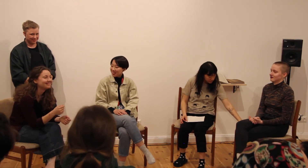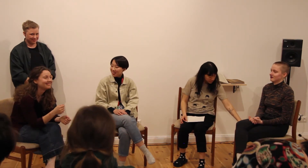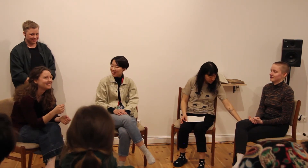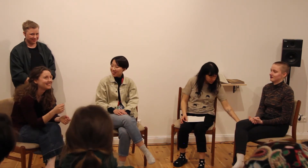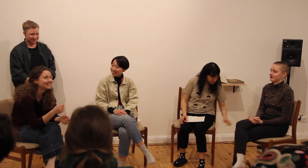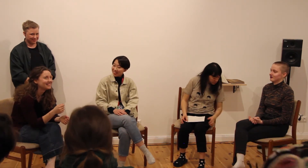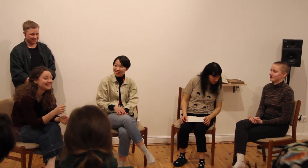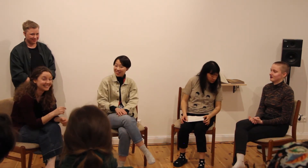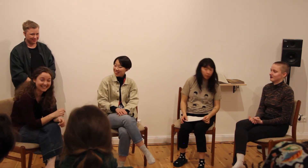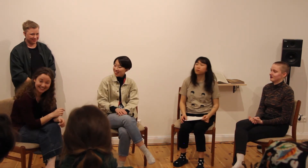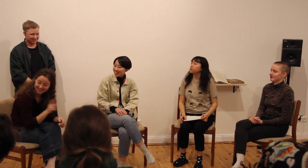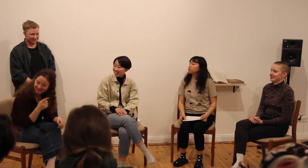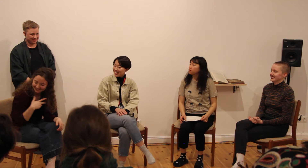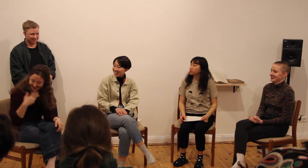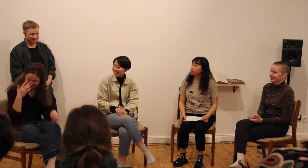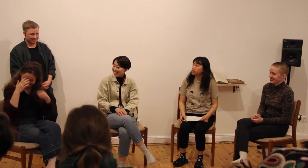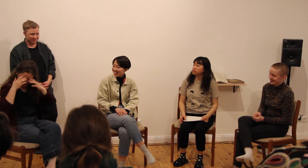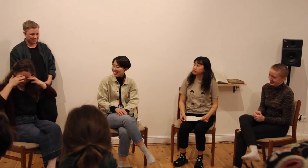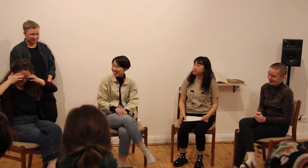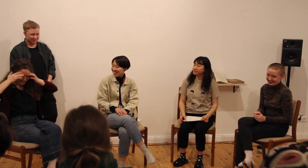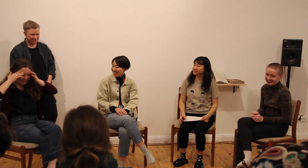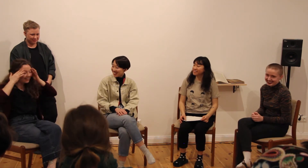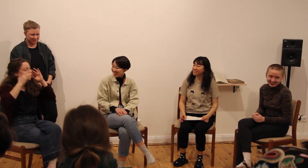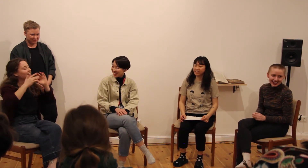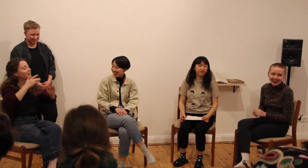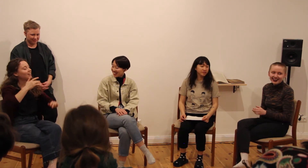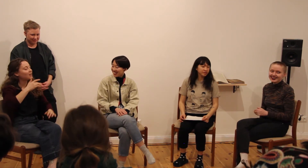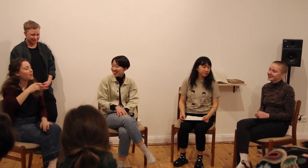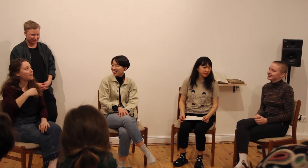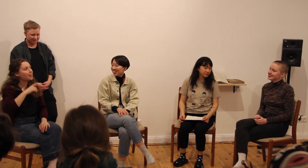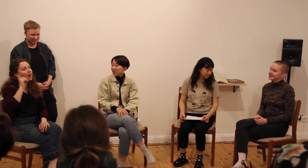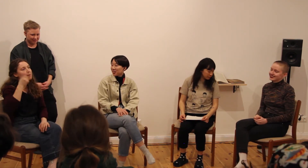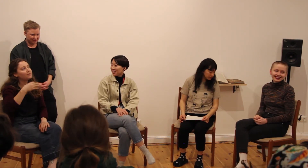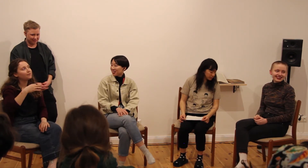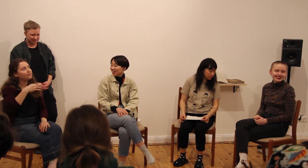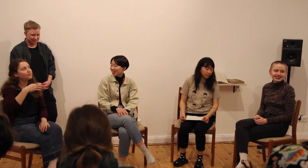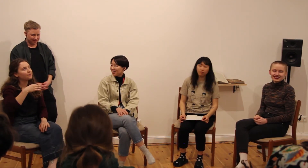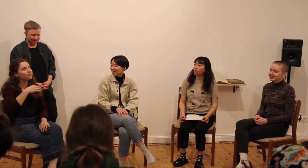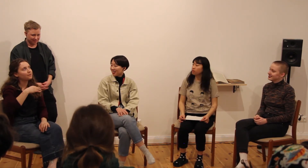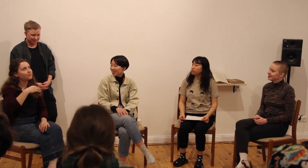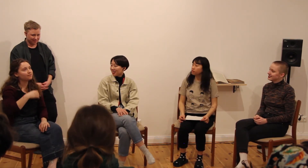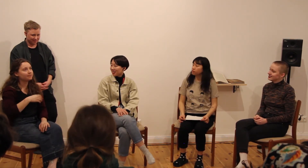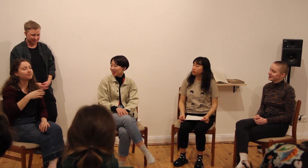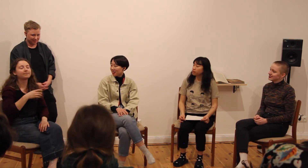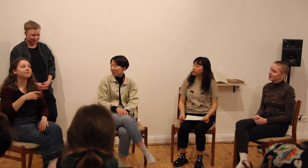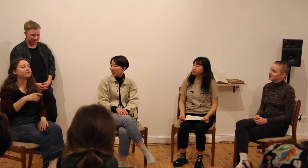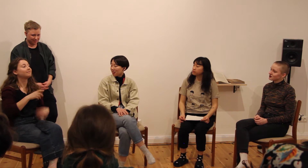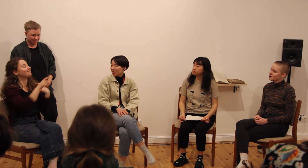Da muss ich überlegen. Da muss ich wirklich überlegen. Ich glaub...